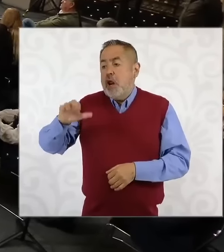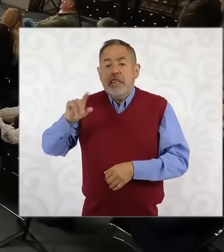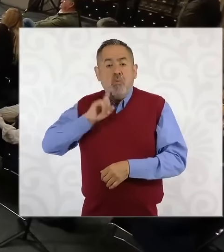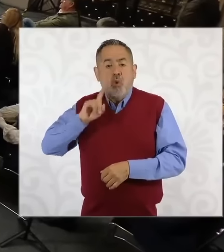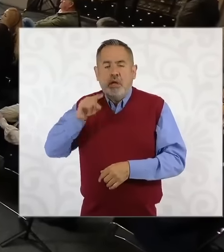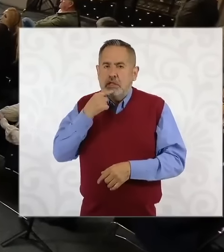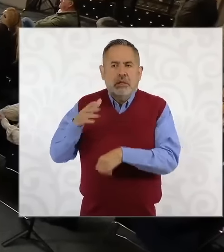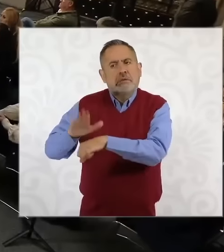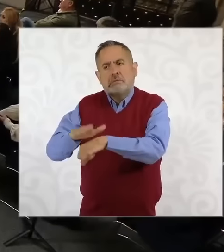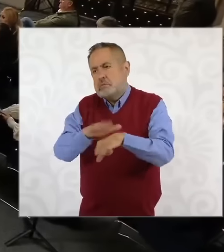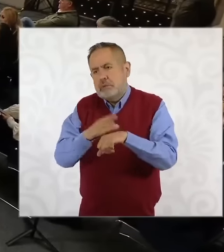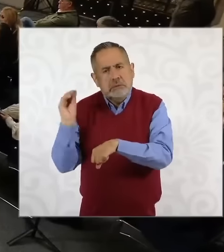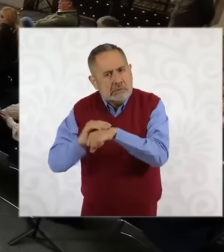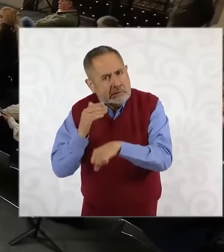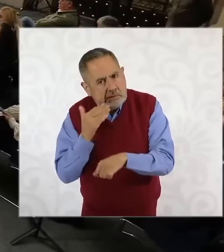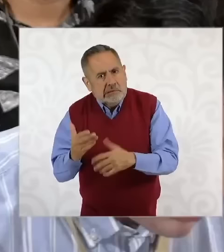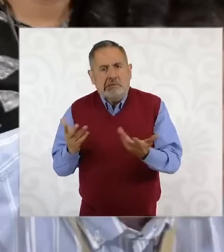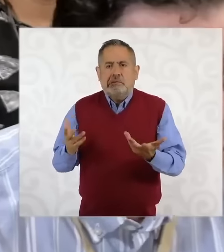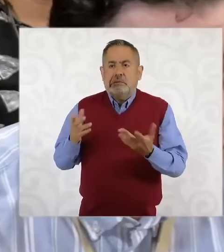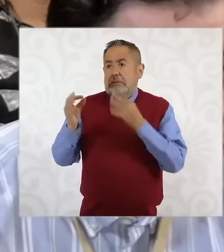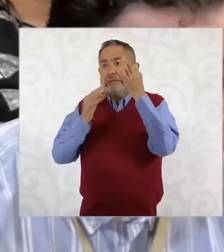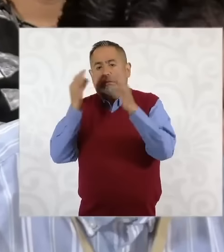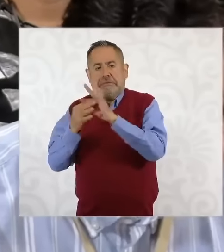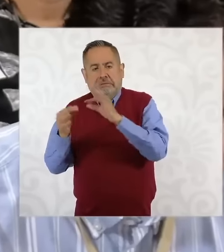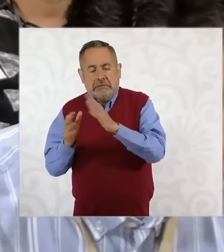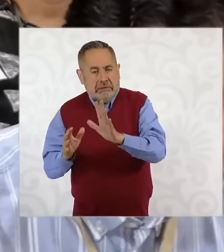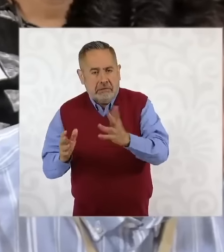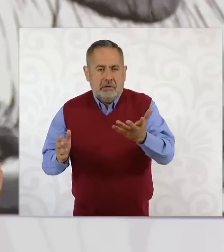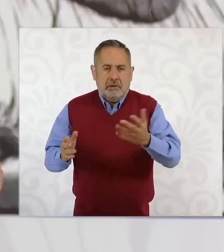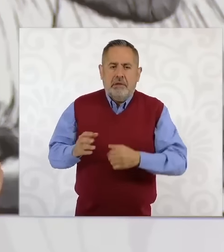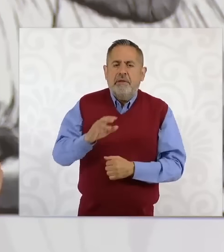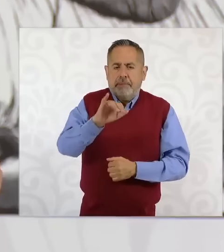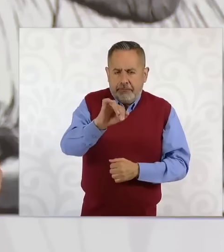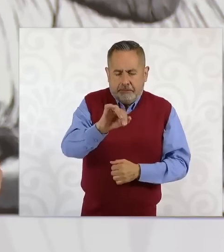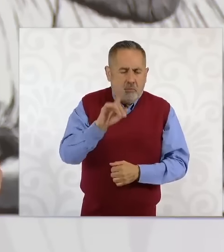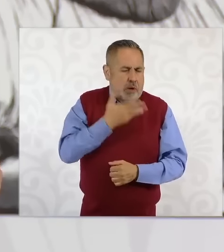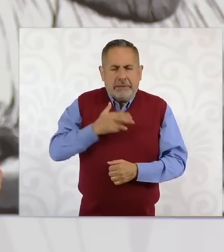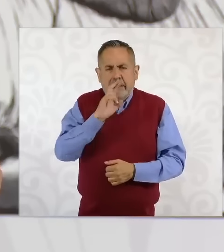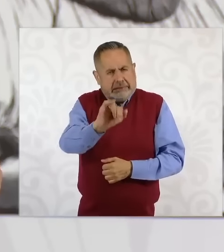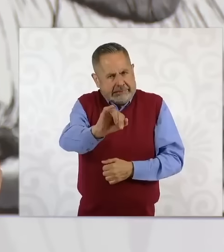de comportamientos, ¿no? Y el acecho y la campaña Sí, pero también se por eso digo porque habrá dos